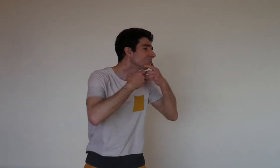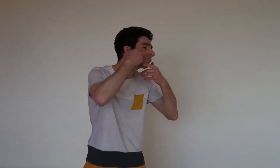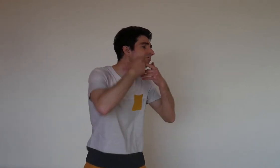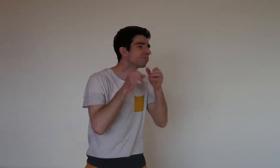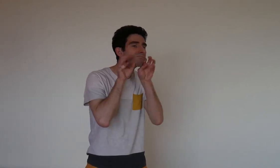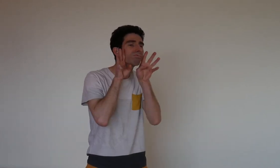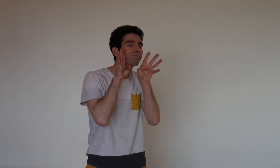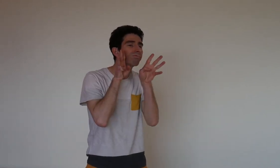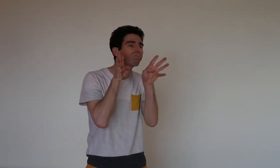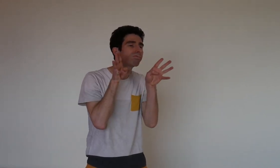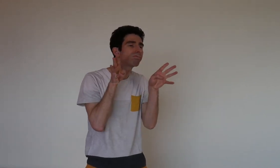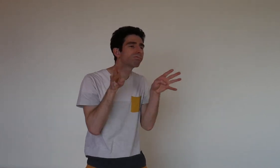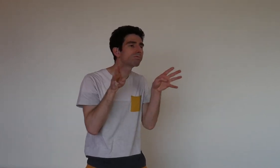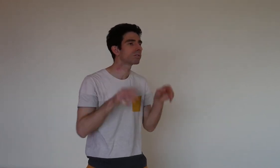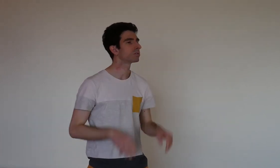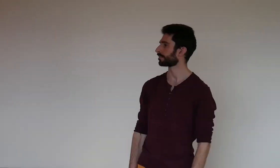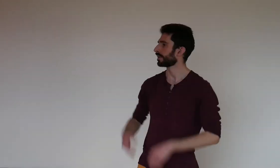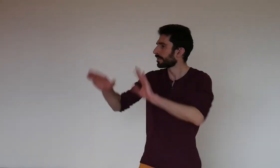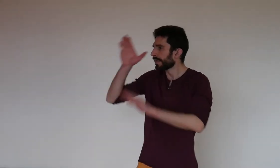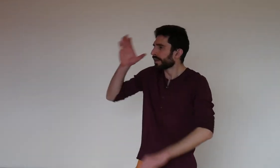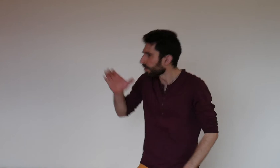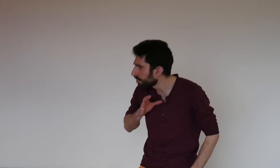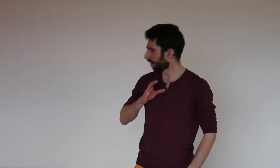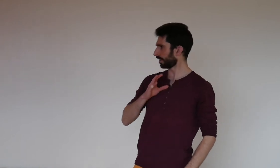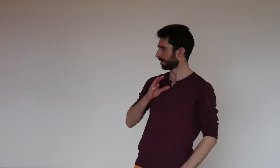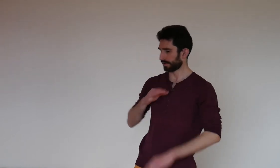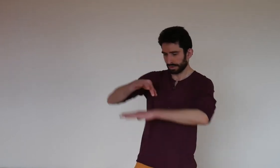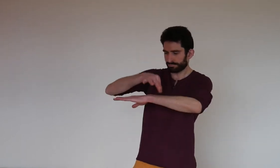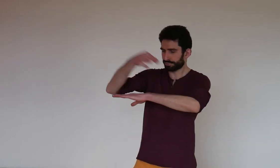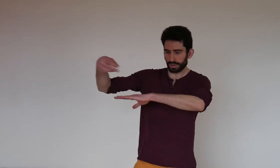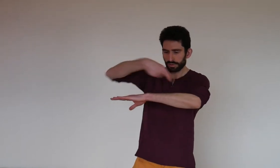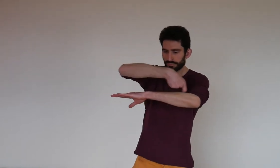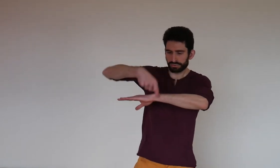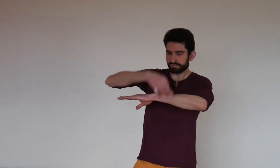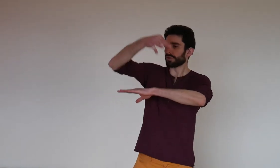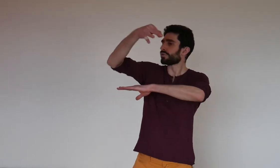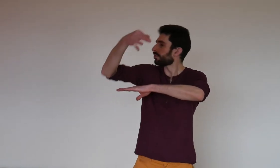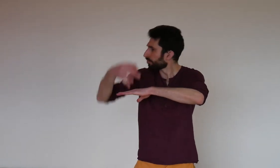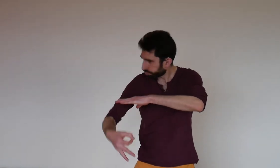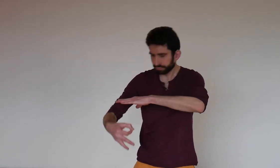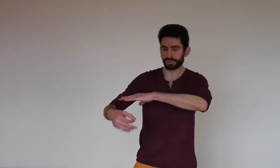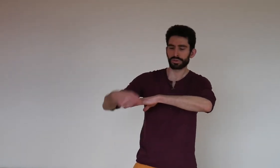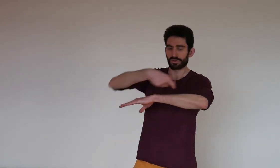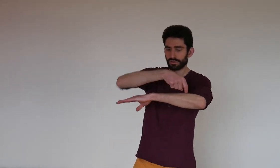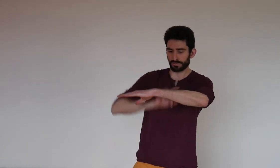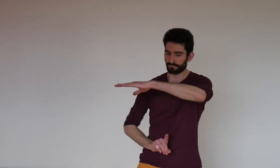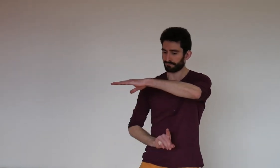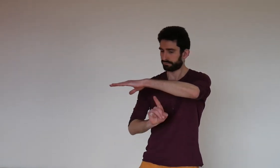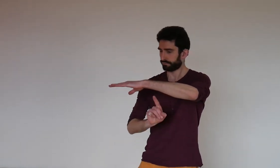se rasent et ça pousse bien après. Mais écoute-moi ! En rasant le poil, il tombe. Mais la partie sous la peau